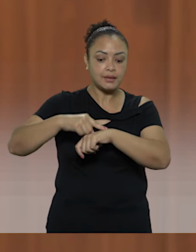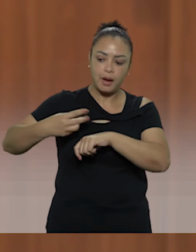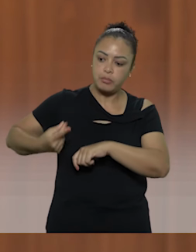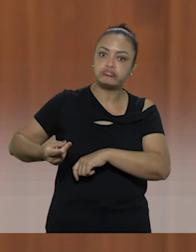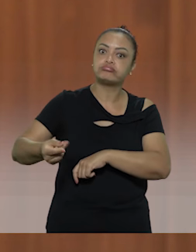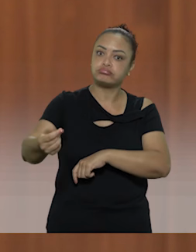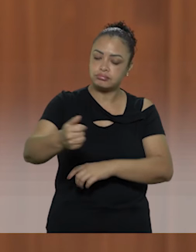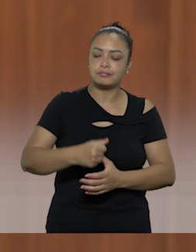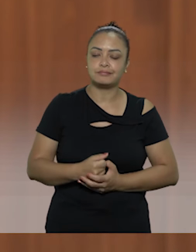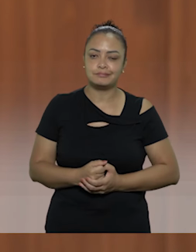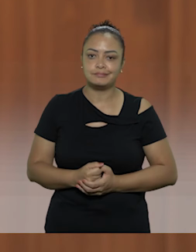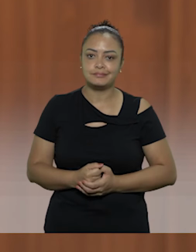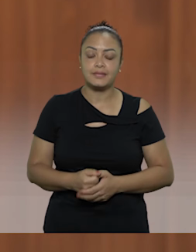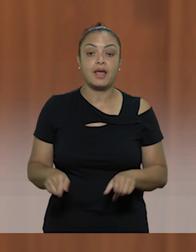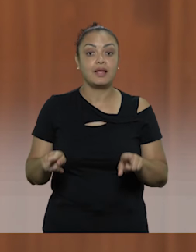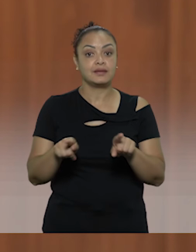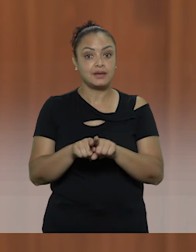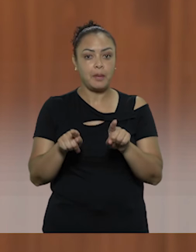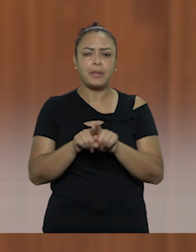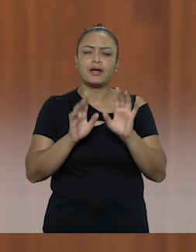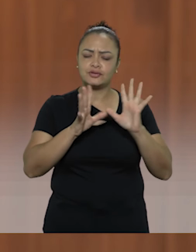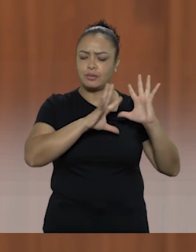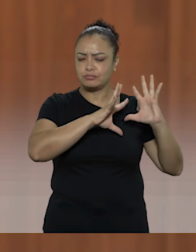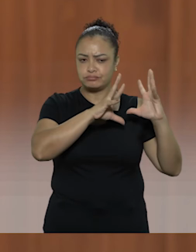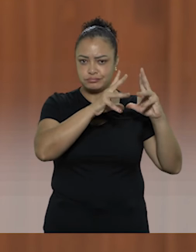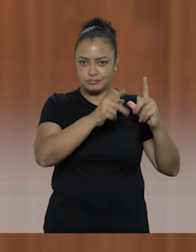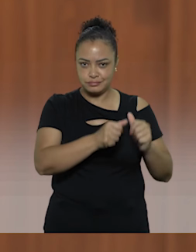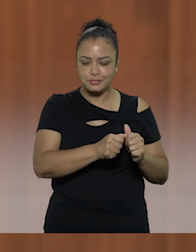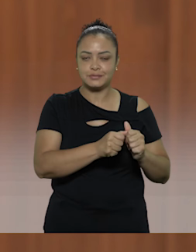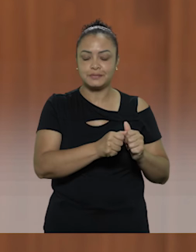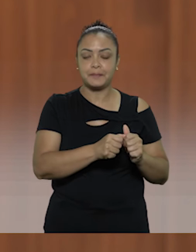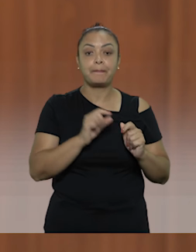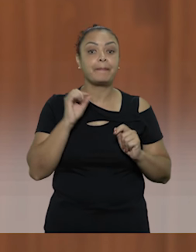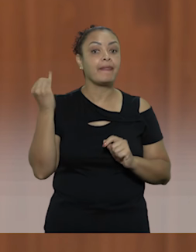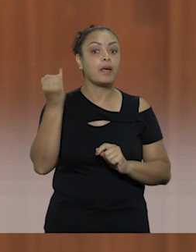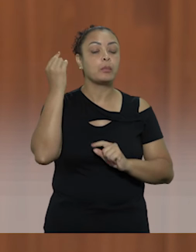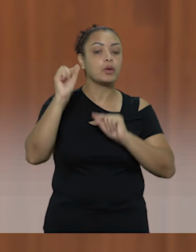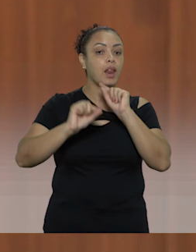Bom, além de tudo isso que eu expliquei, é importante lembrar que, os ETFs proporcionam